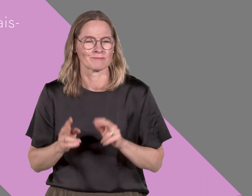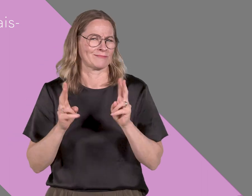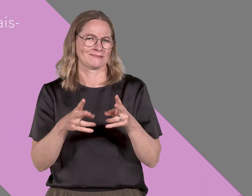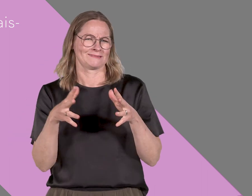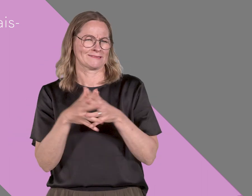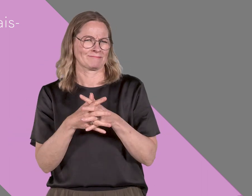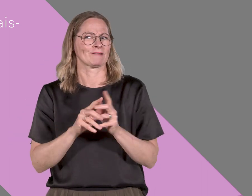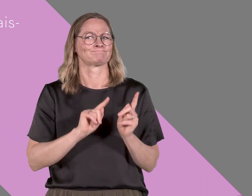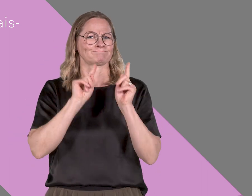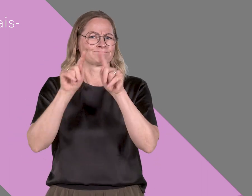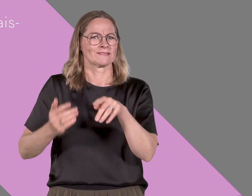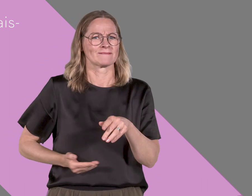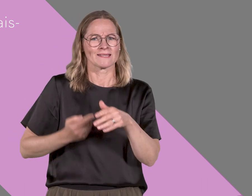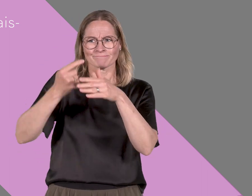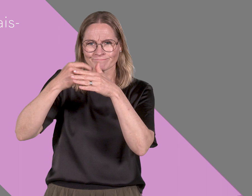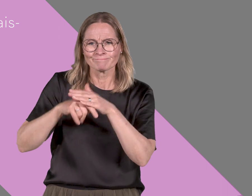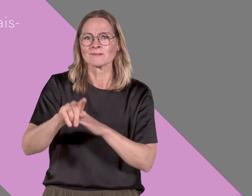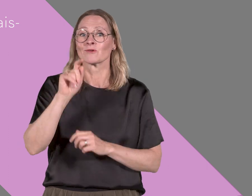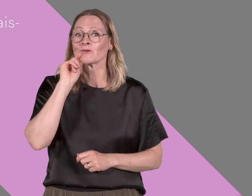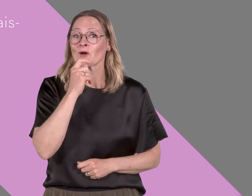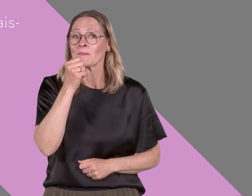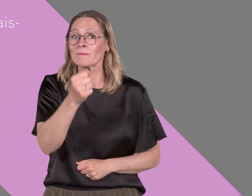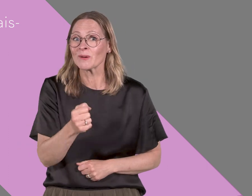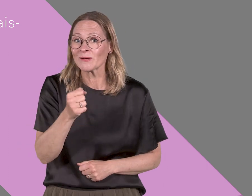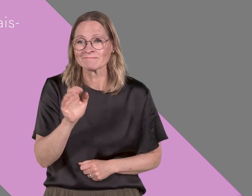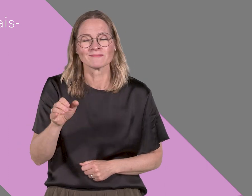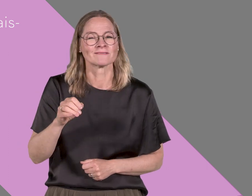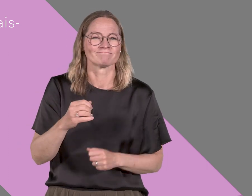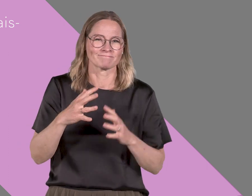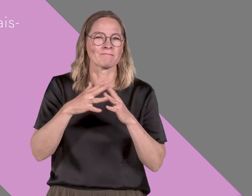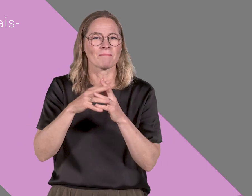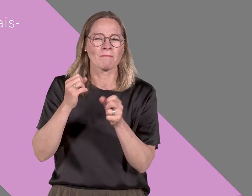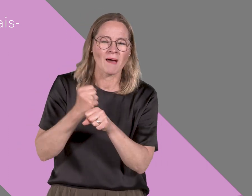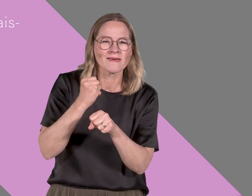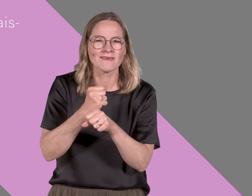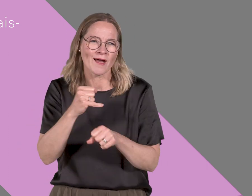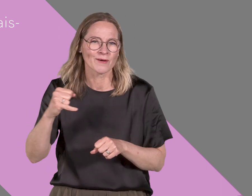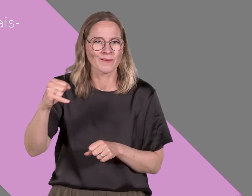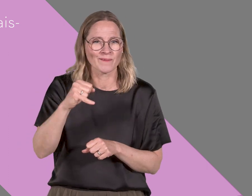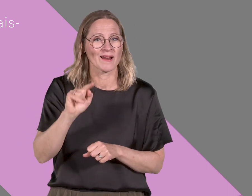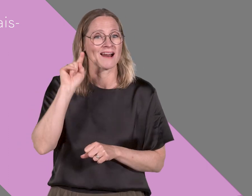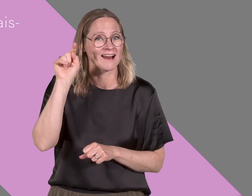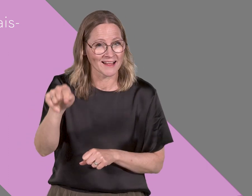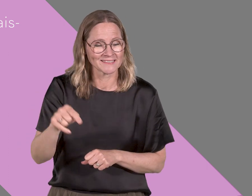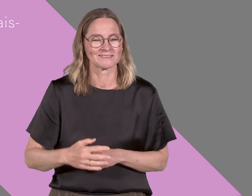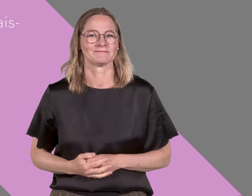sekä tietenkin vierailu Joulupukin Pajakylässä.